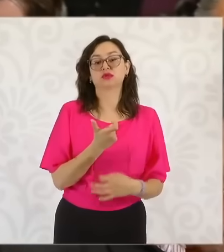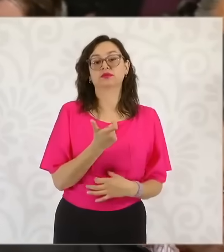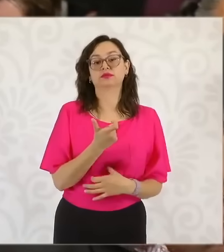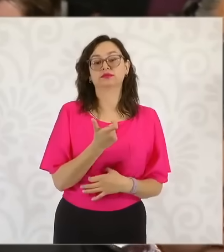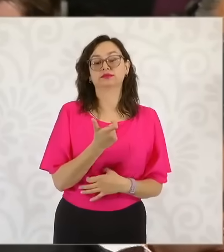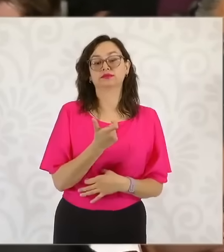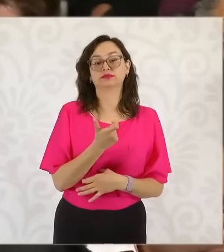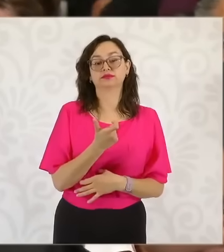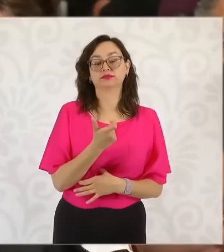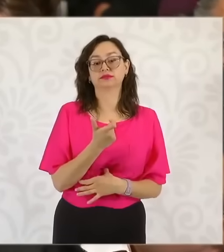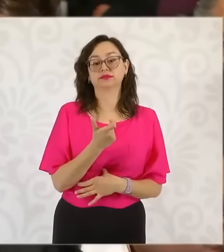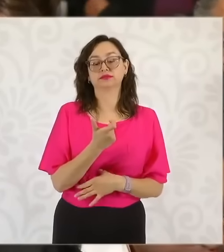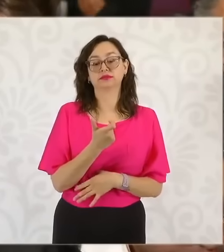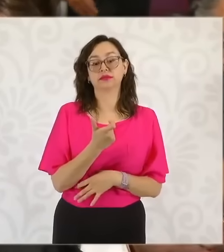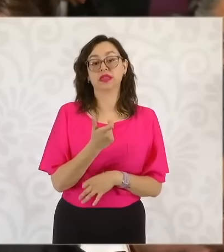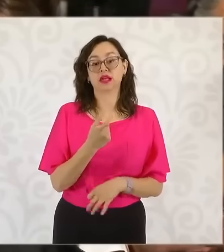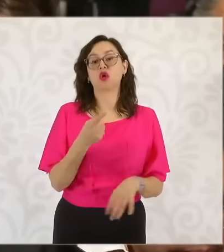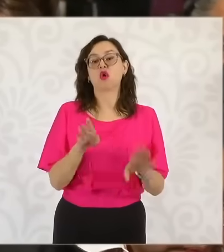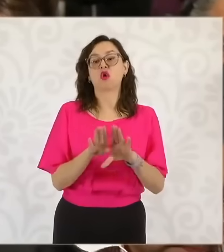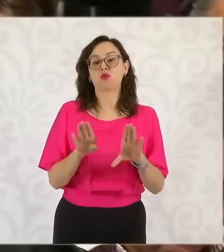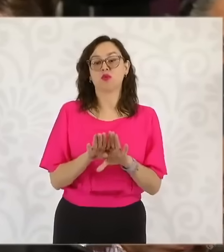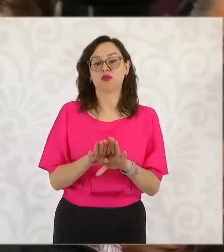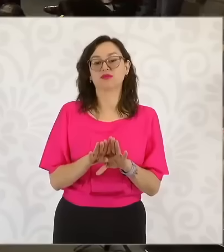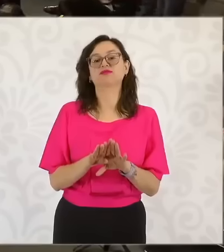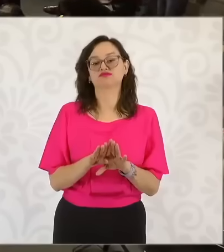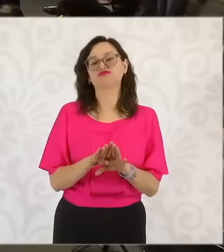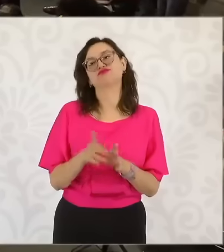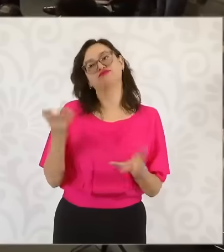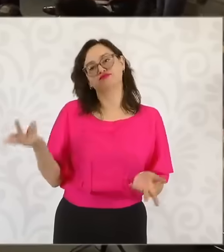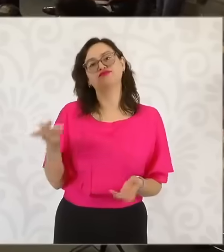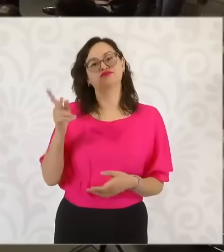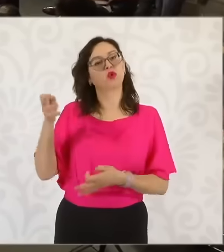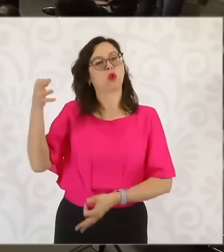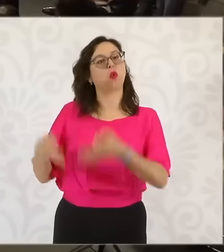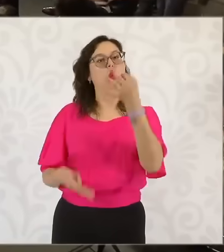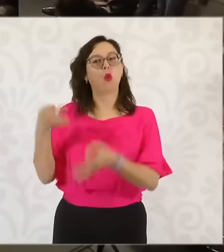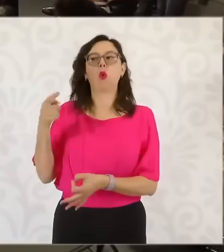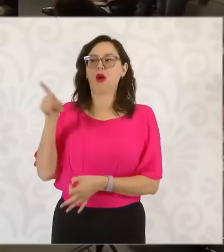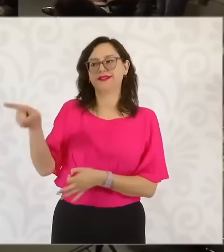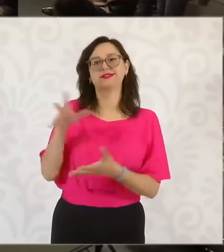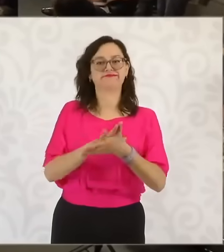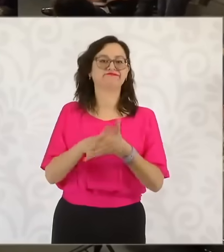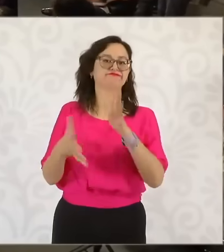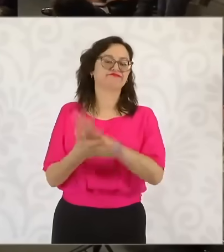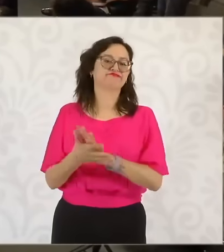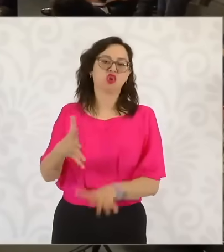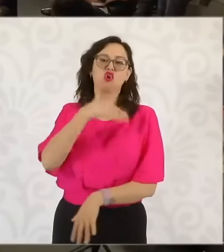presunta corrupción o presumible corrupción del poder judicial a través de los amparos y ahora con